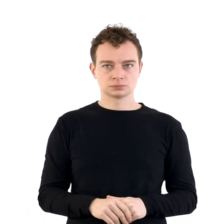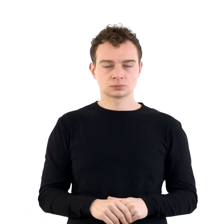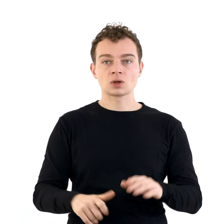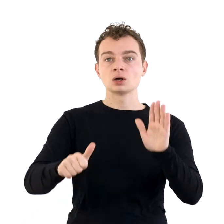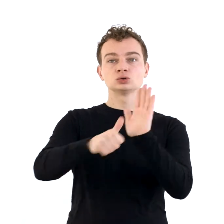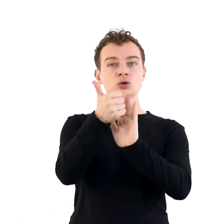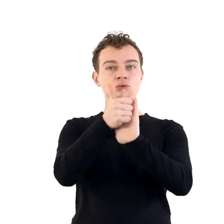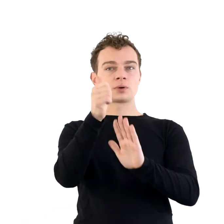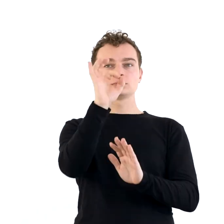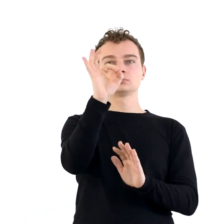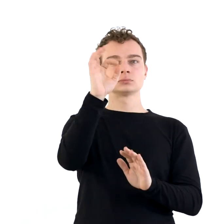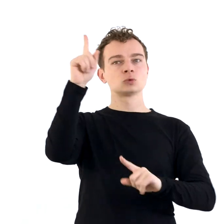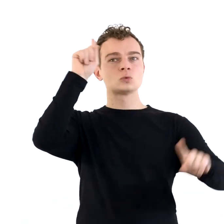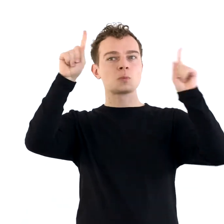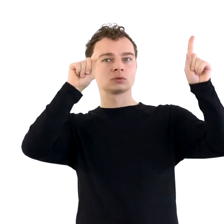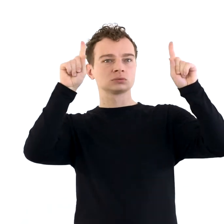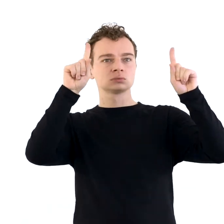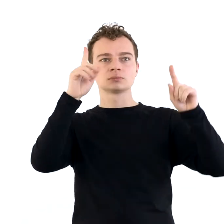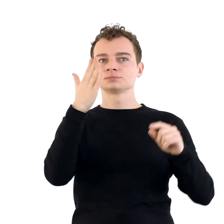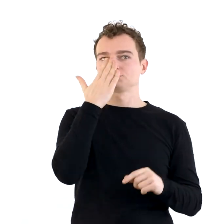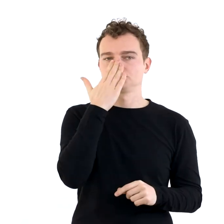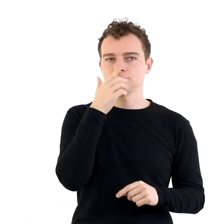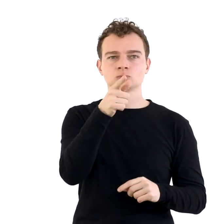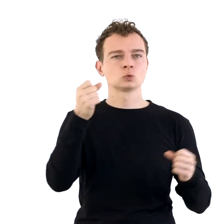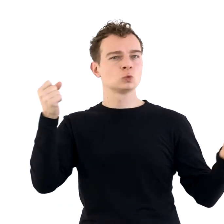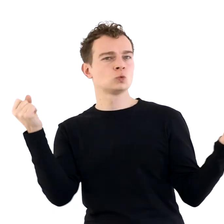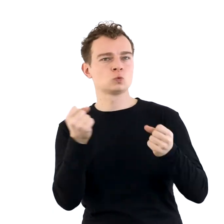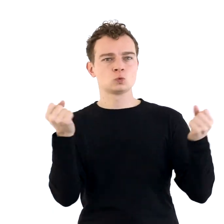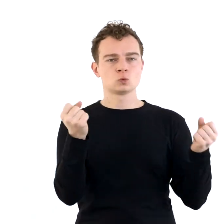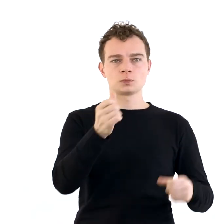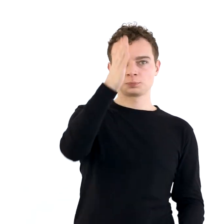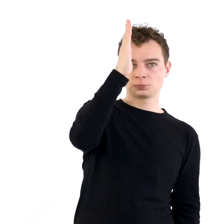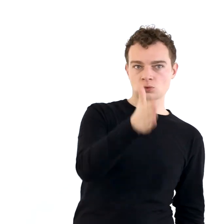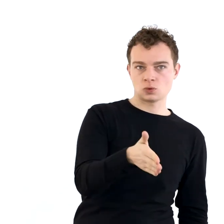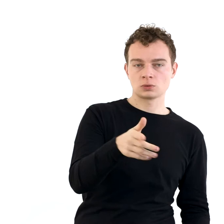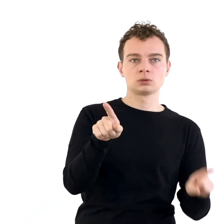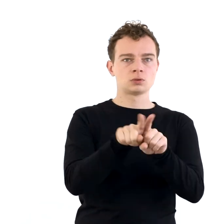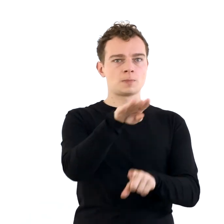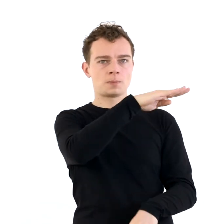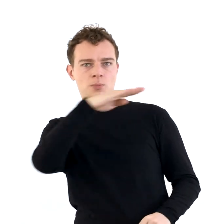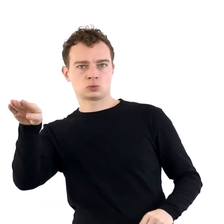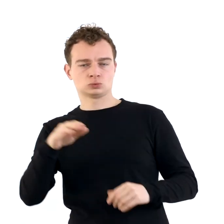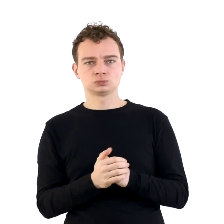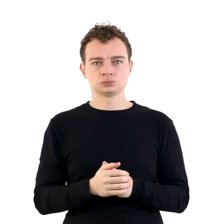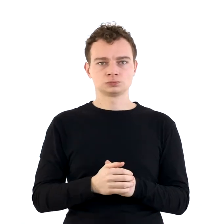W kompozycji dominują piony i poziomy.